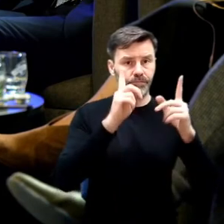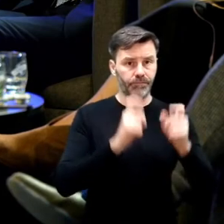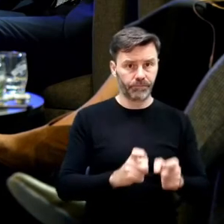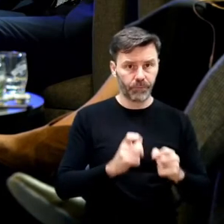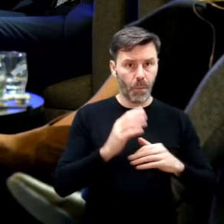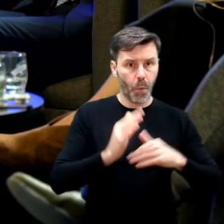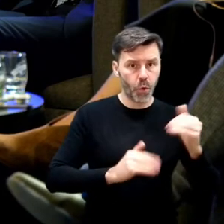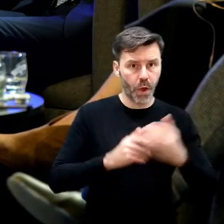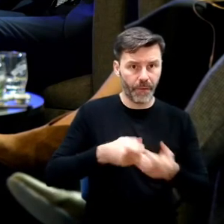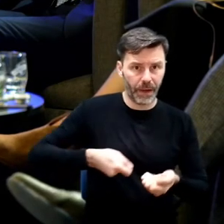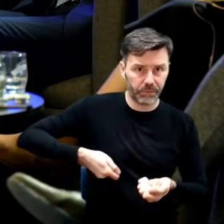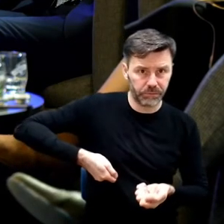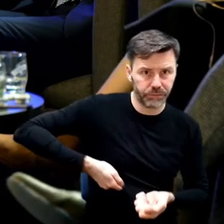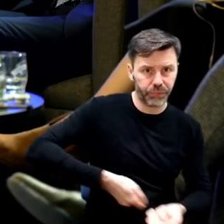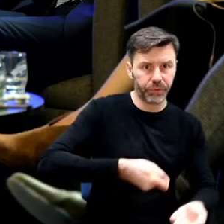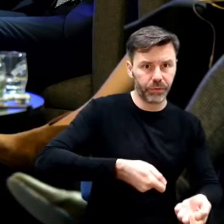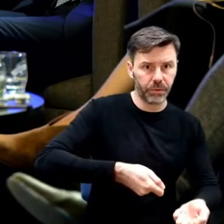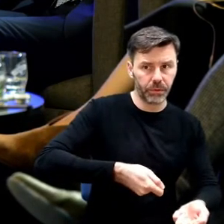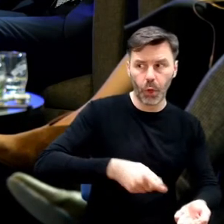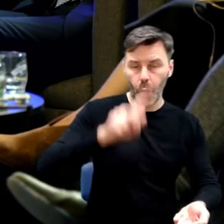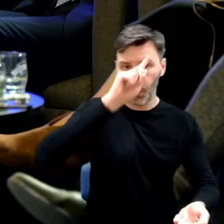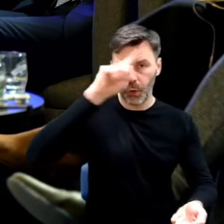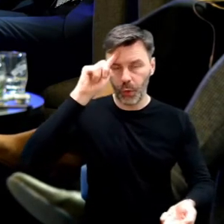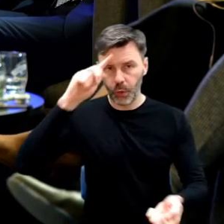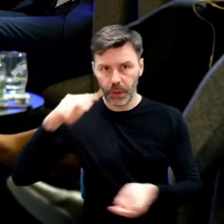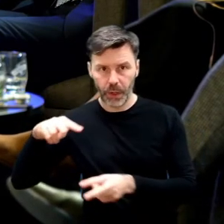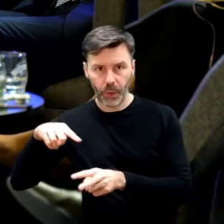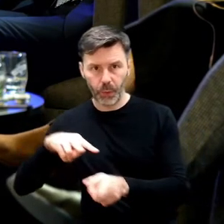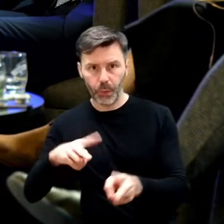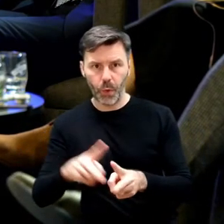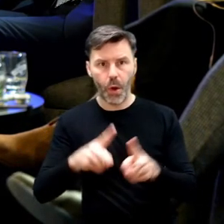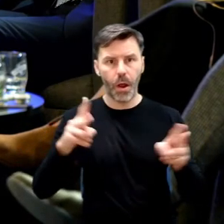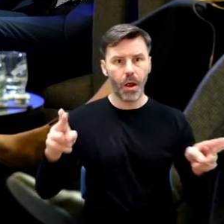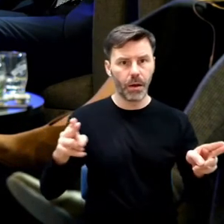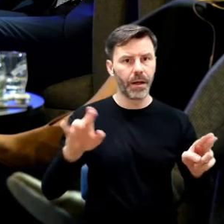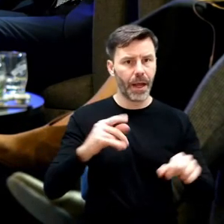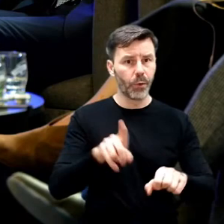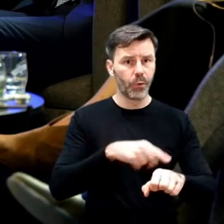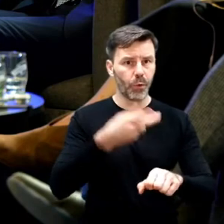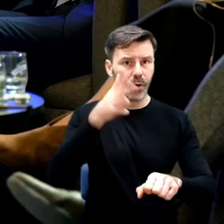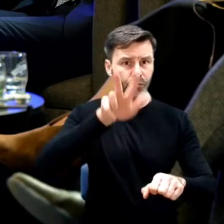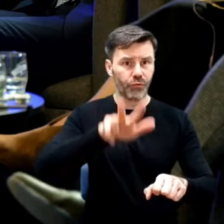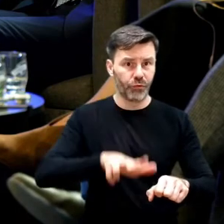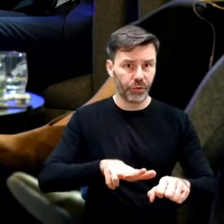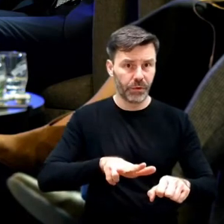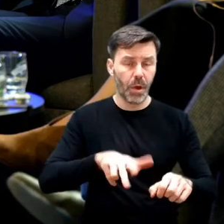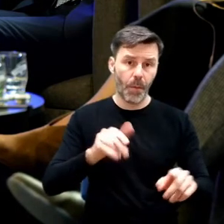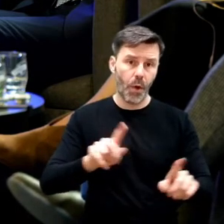mieszkańców mamy maksymalnie okres trzech miesięcy. To się oczywiście może to skrócić w zależności od uwarunkowań